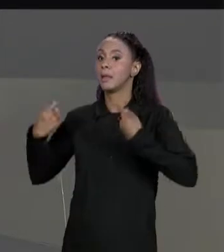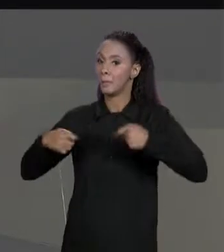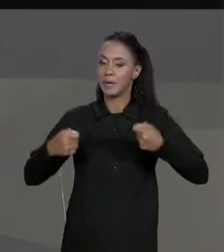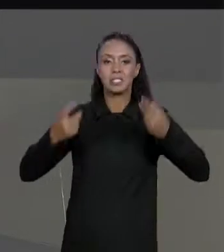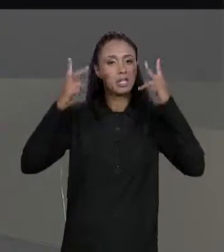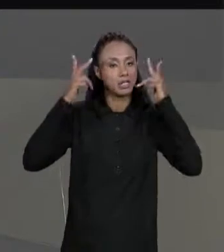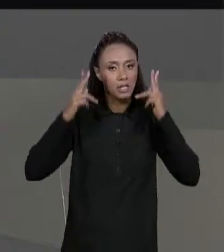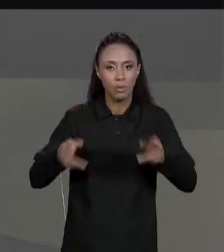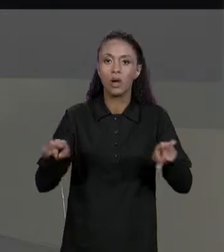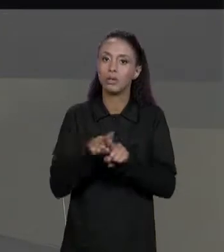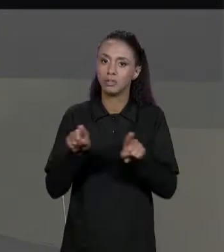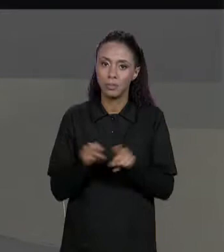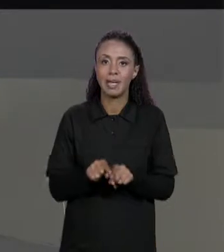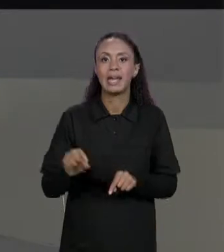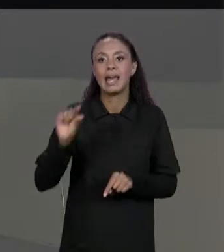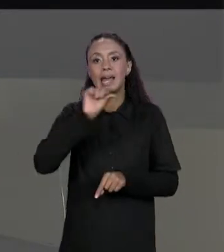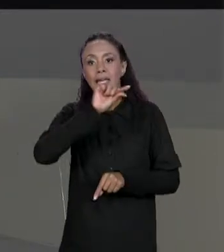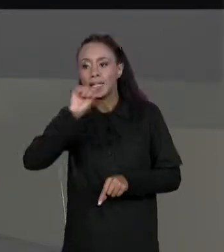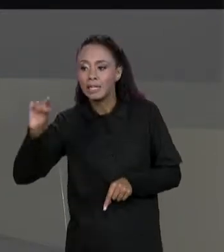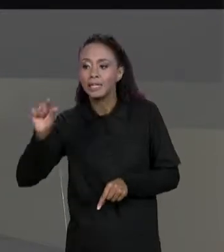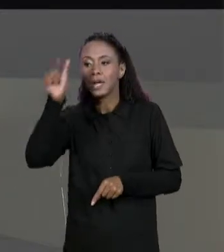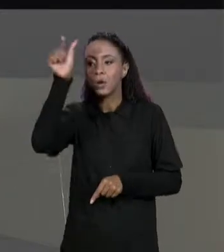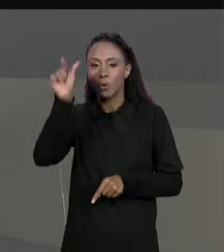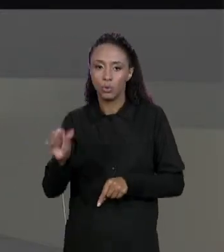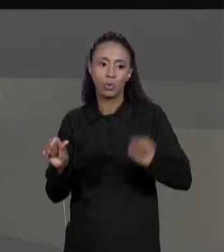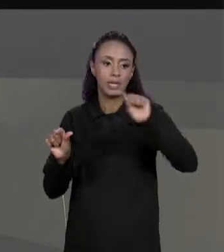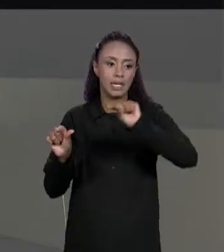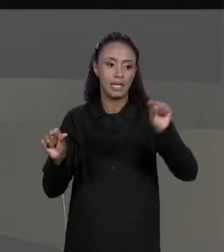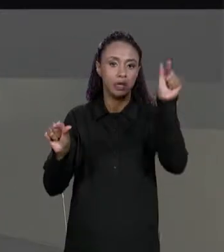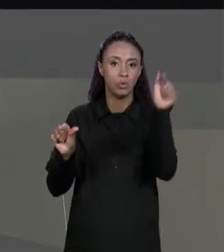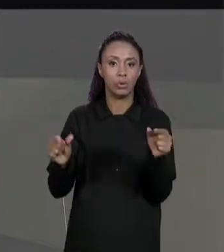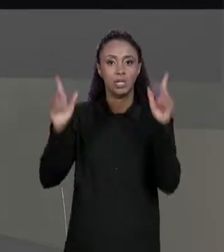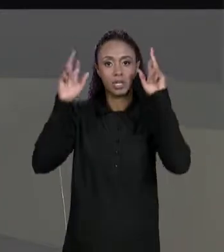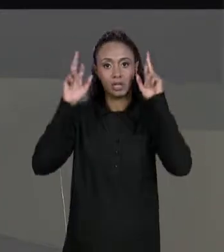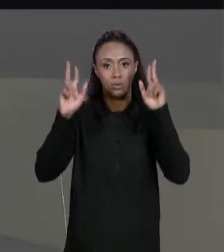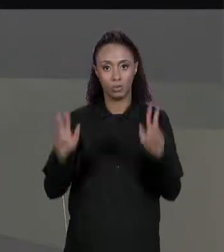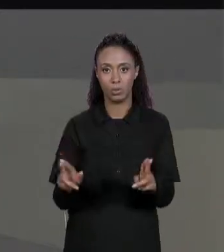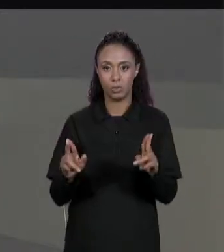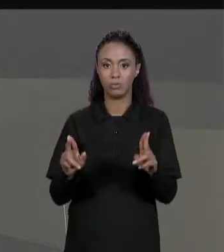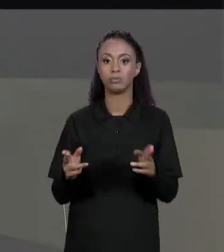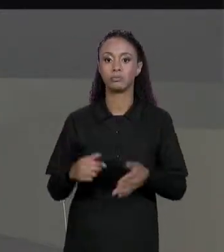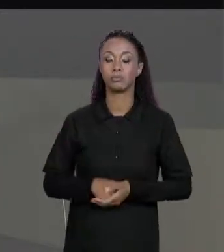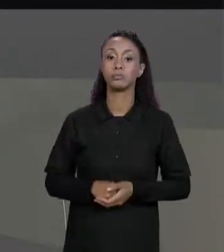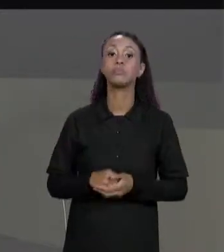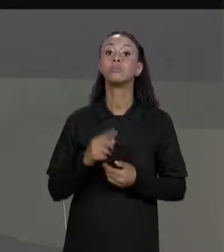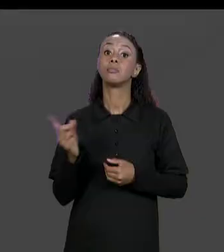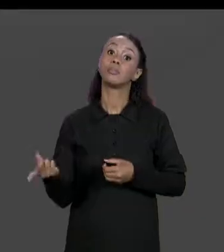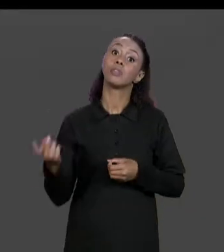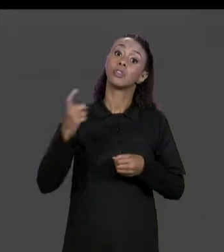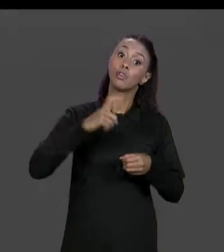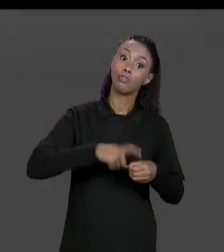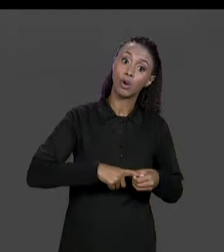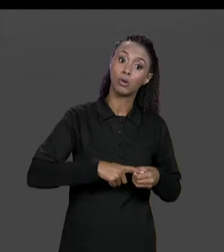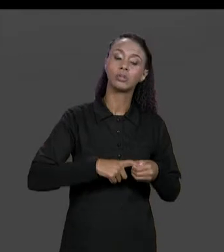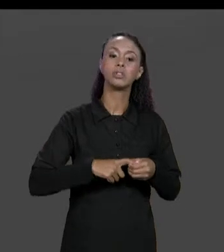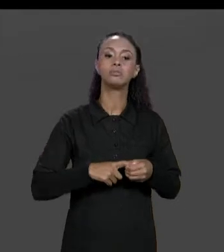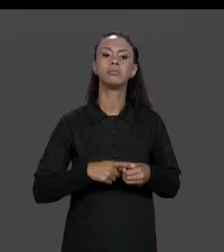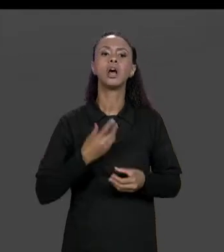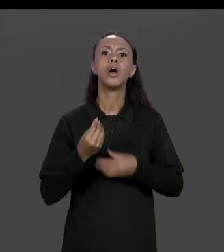MESMO NÚMERO DE COLUNAS DAS MATRIZES ORIGINAIS. VAMOS RETORNAR ESSA MATRIZ. COMO QUE A GENTE FAZ OPERAÇÃO DE SOMA?